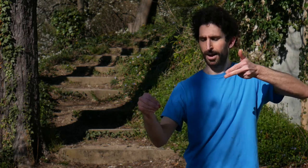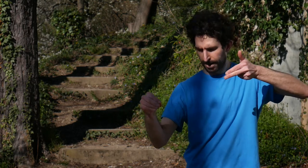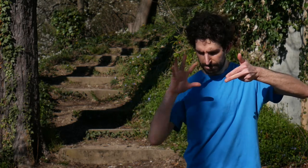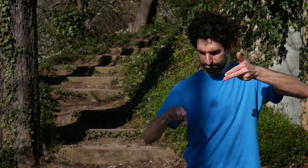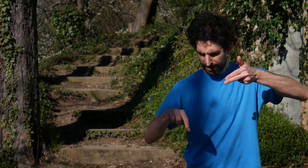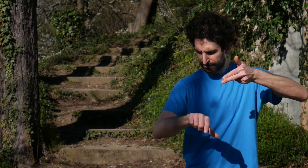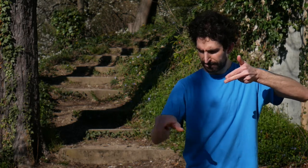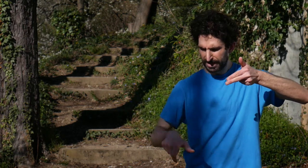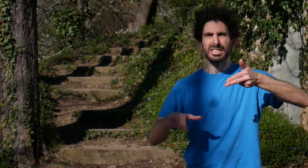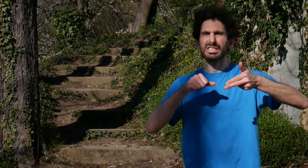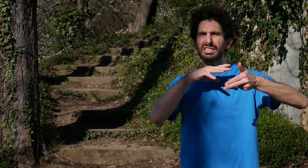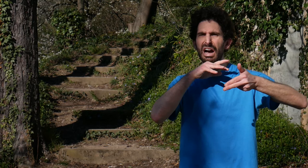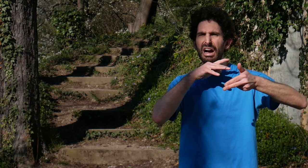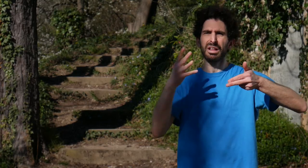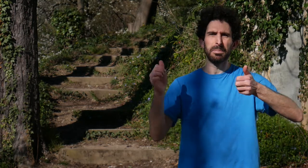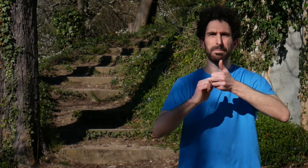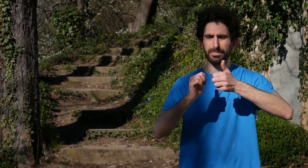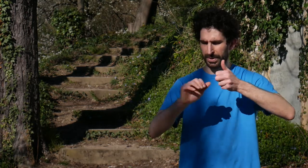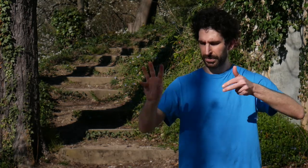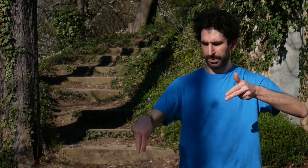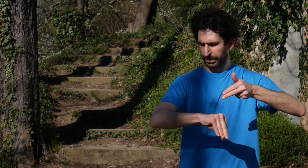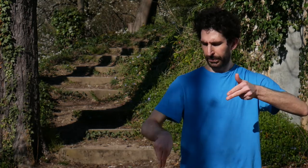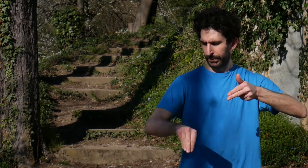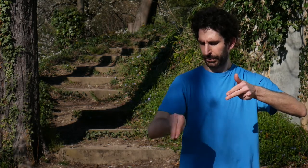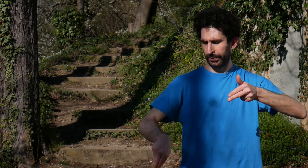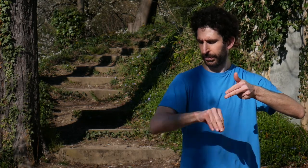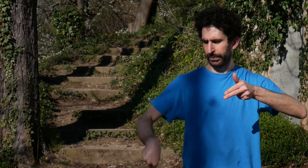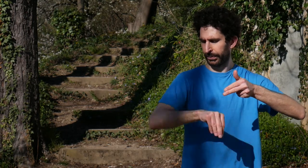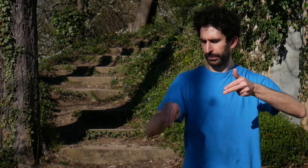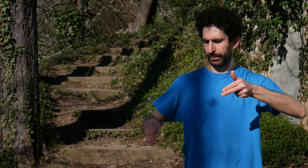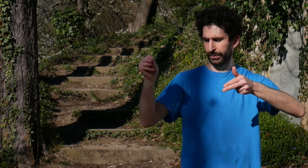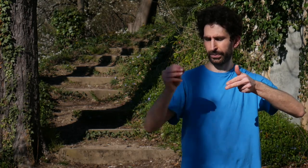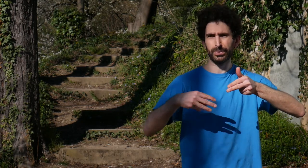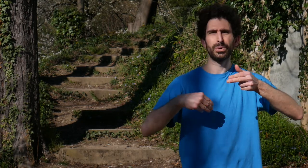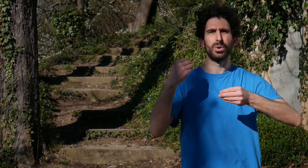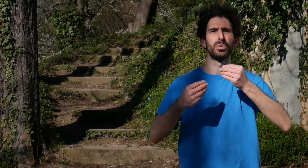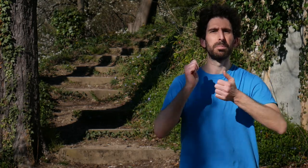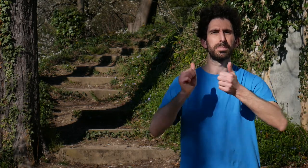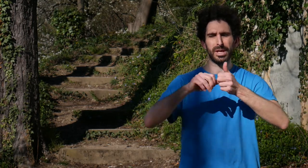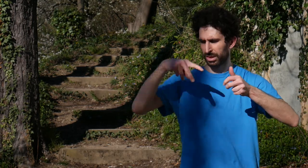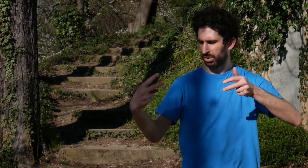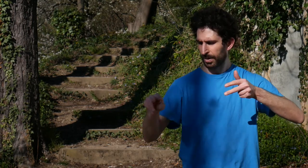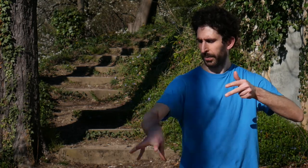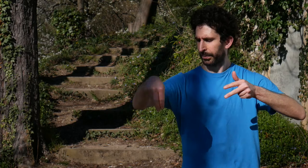Il verrait que la lunette est sale et il la nettoyerait avec du papier. Ou bien, si le papier tombe par terre,